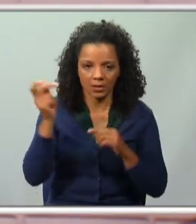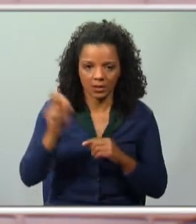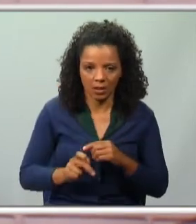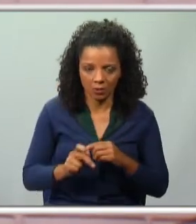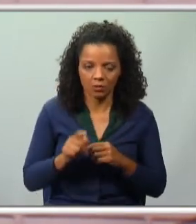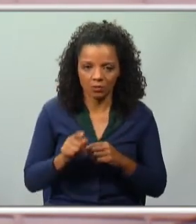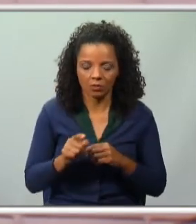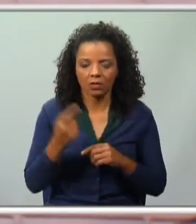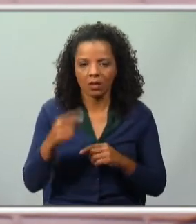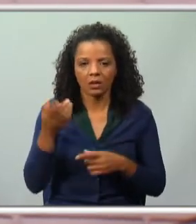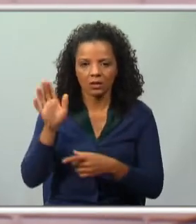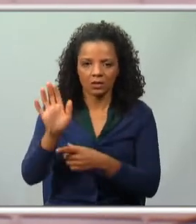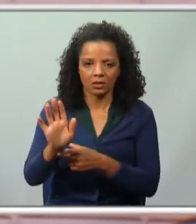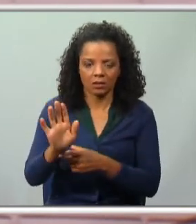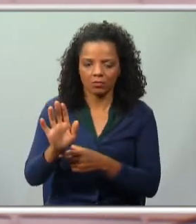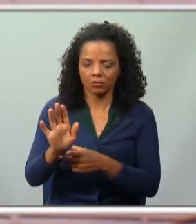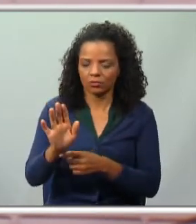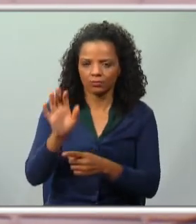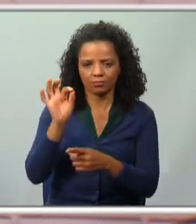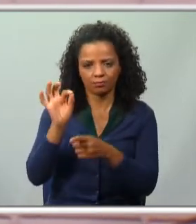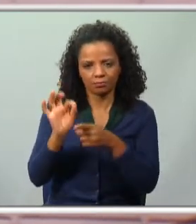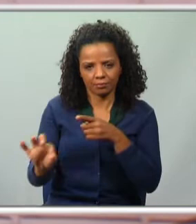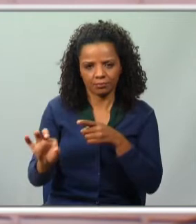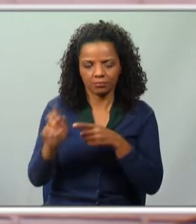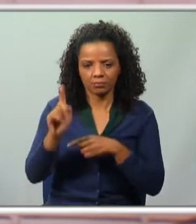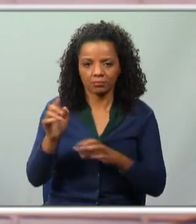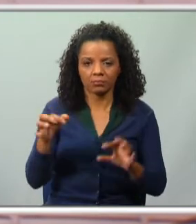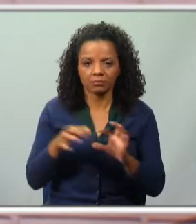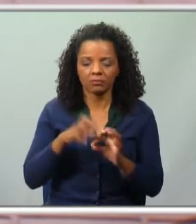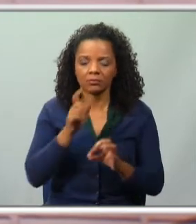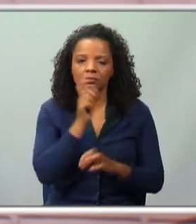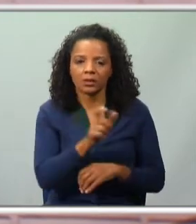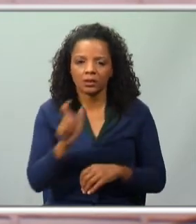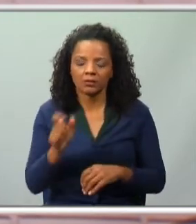vocês vão ter exemplos muito específicos na relação que as palavras podem e elas 你會有非常具體的例子在語言可以和他們的關係中